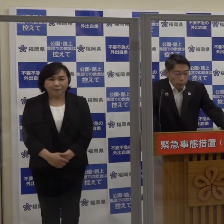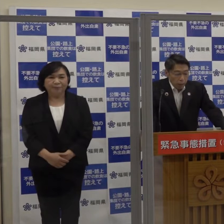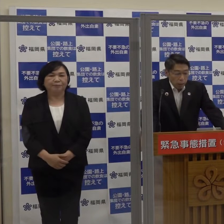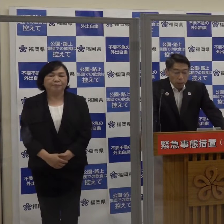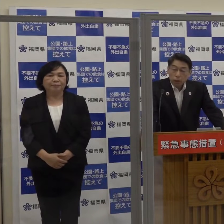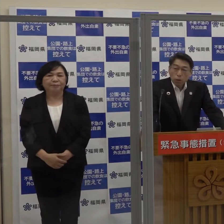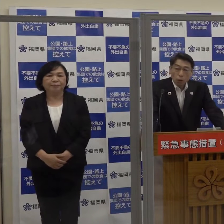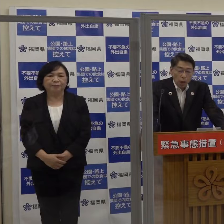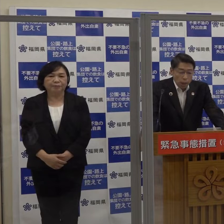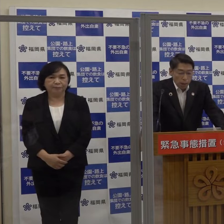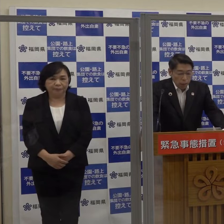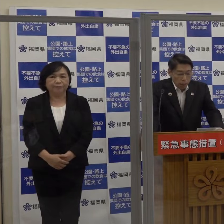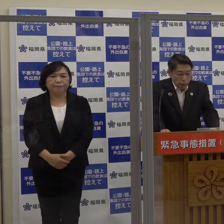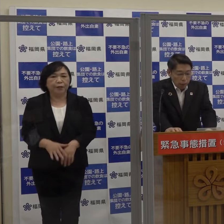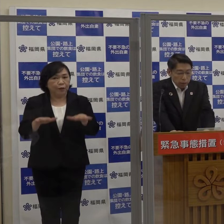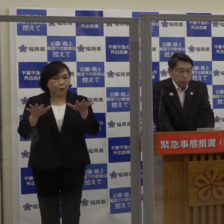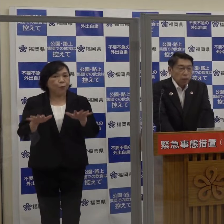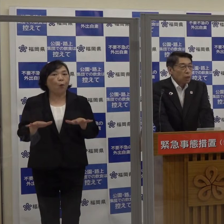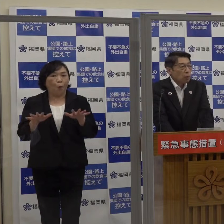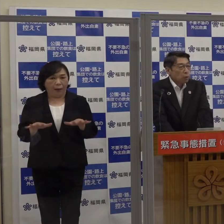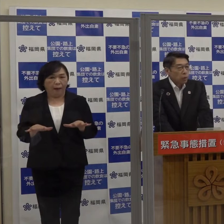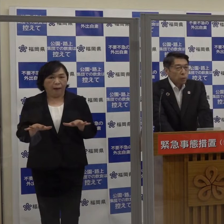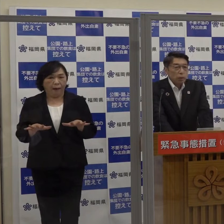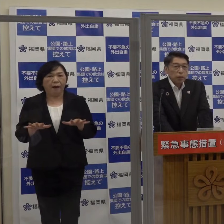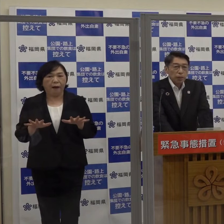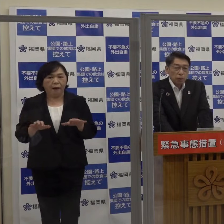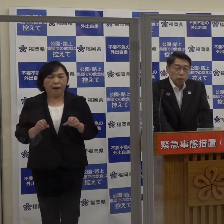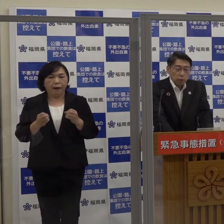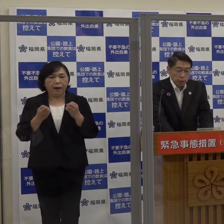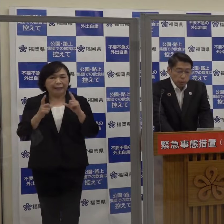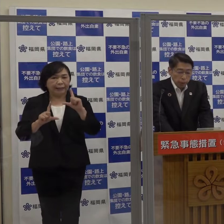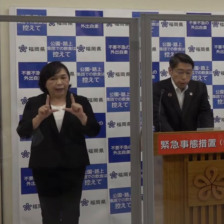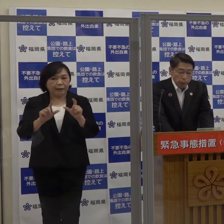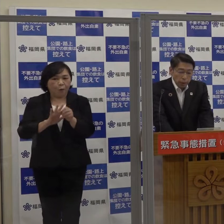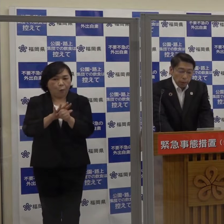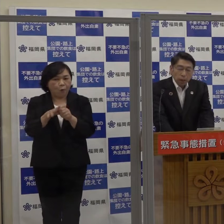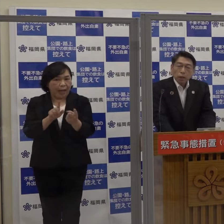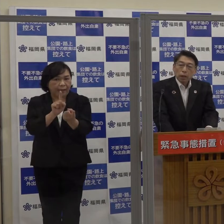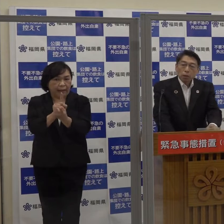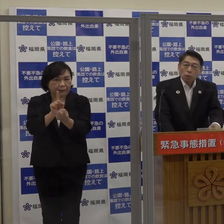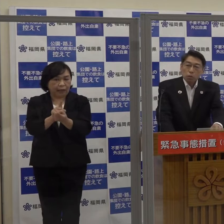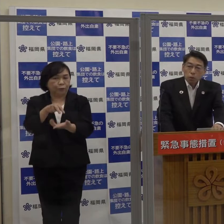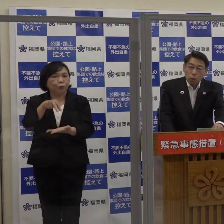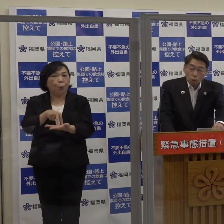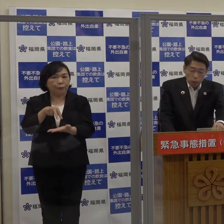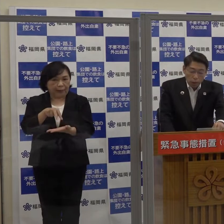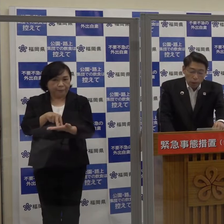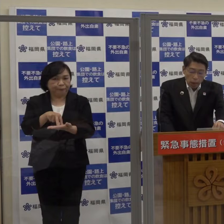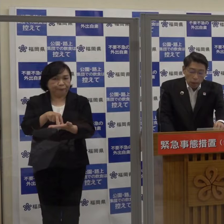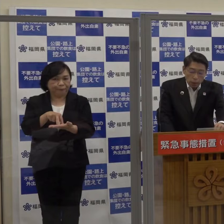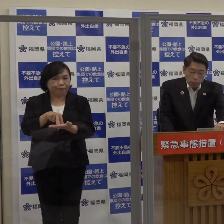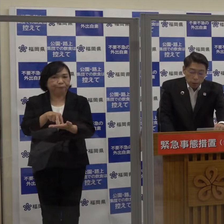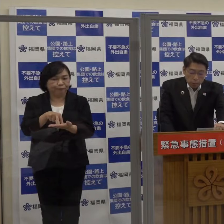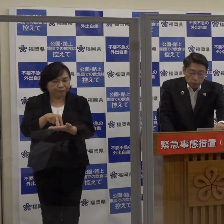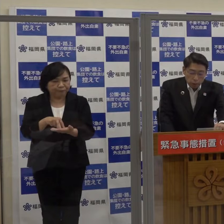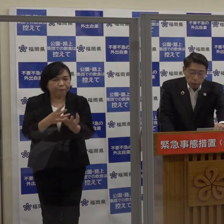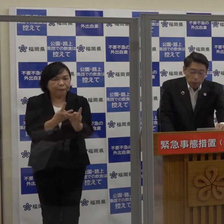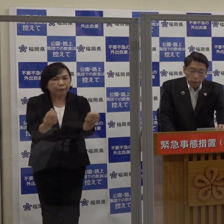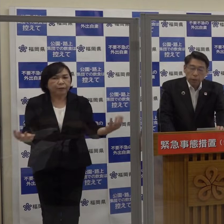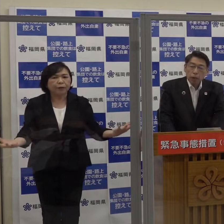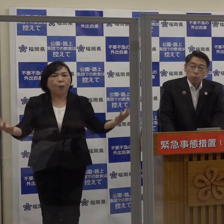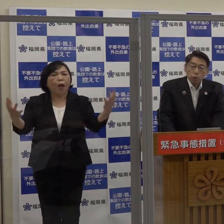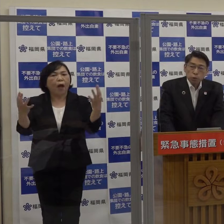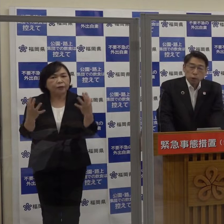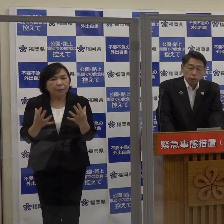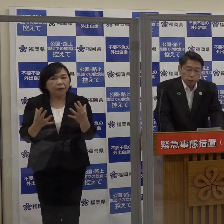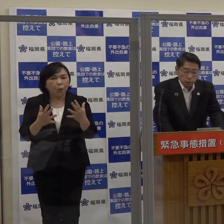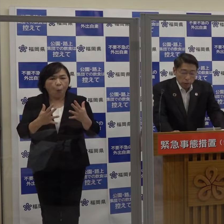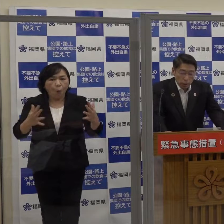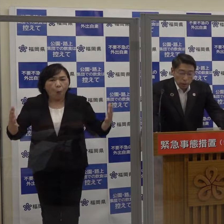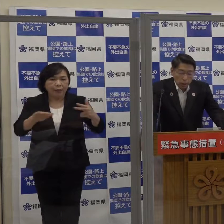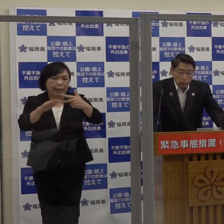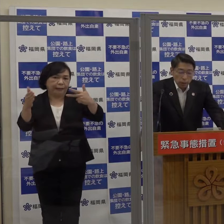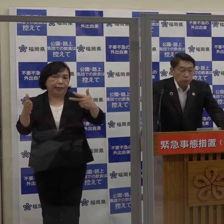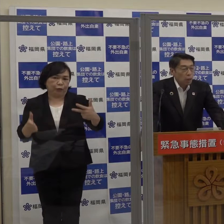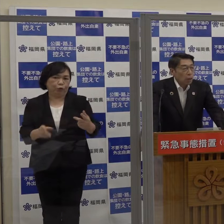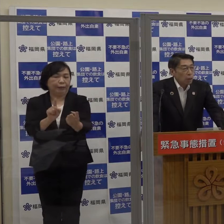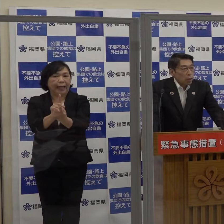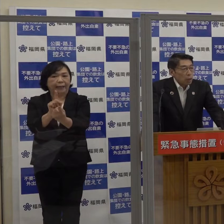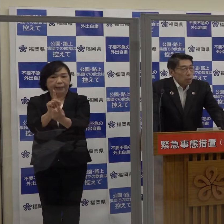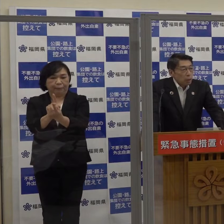（知事）今日は新型コロナウイルス対策として 多くの方が集まる大規模集客施設に対する